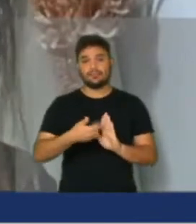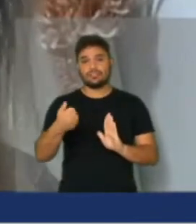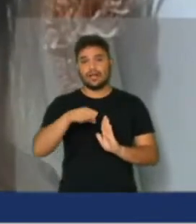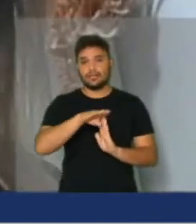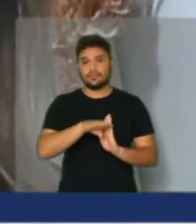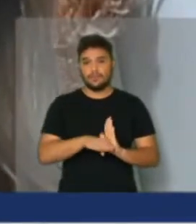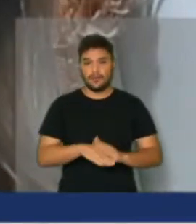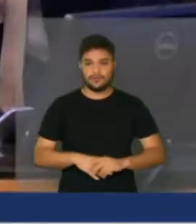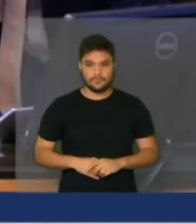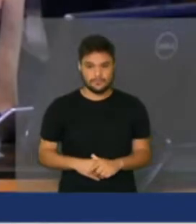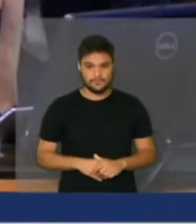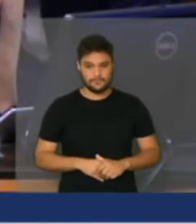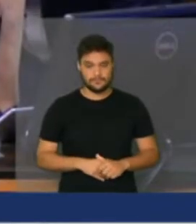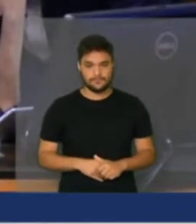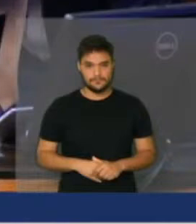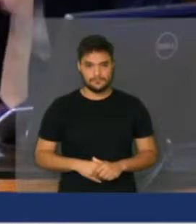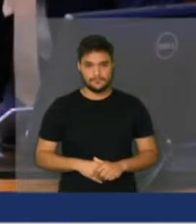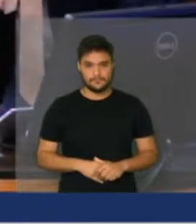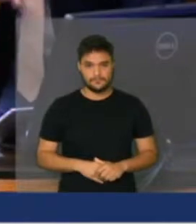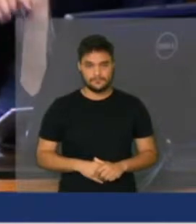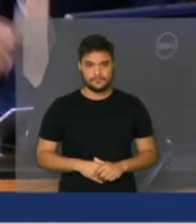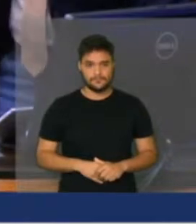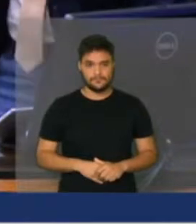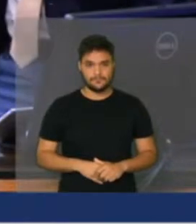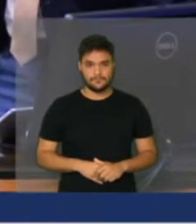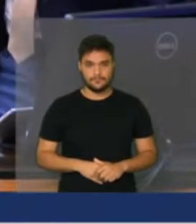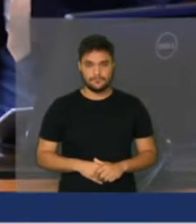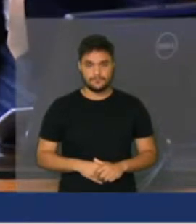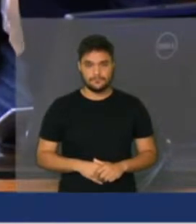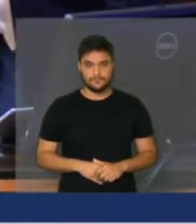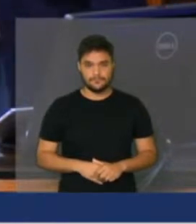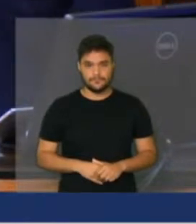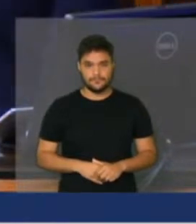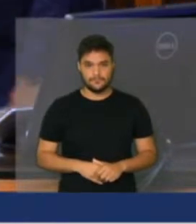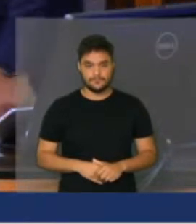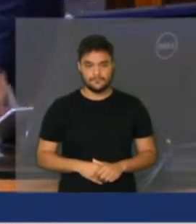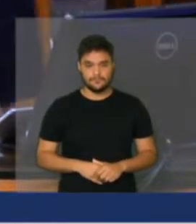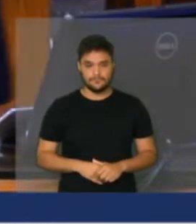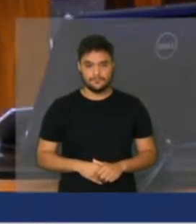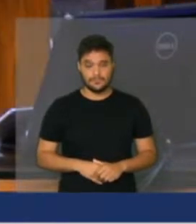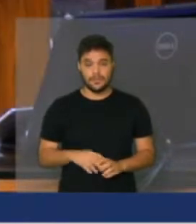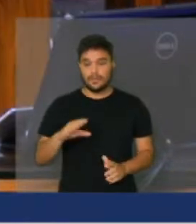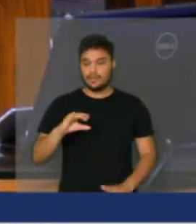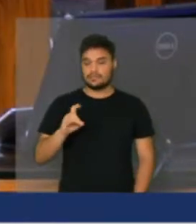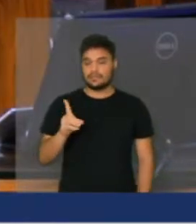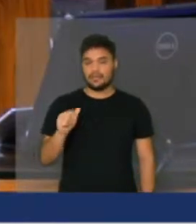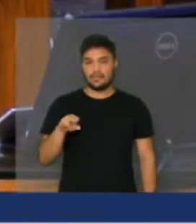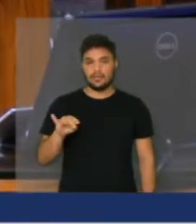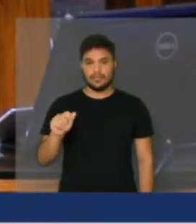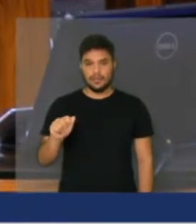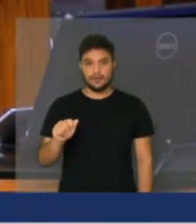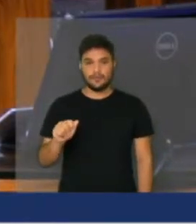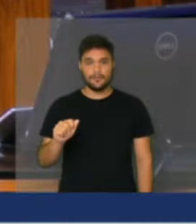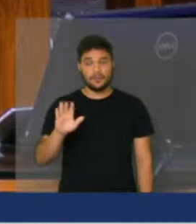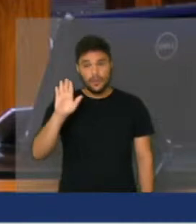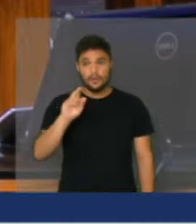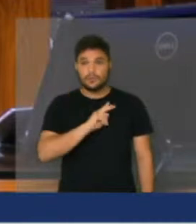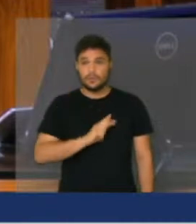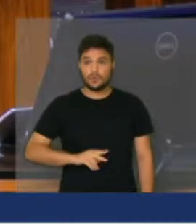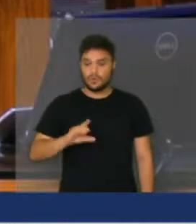RETIRADA, PRESIDENTE. -- [PRESIDENTE]: CIDADANIA. -- [DEPUTADA]: PRESIDENTE O CIDADANIA ORIENTA NÃO É RETIRADA... E EU COMO RELATORA DO PROJETO, QUERO